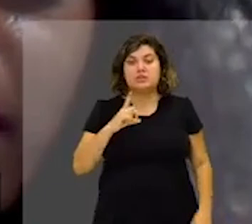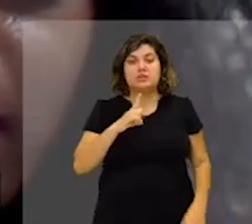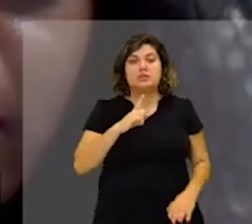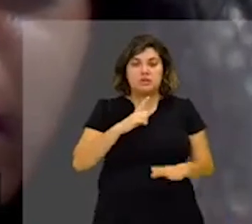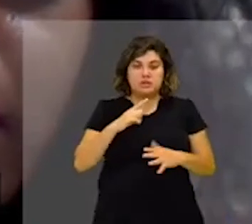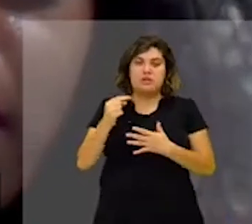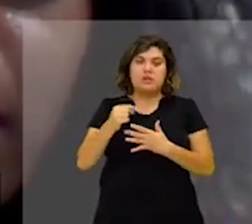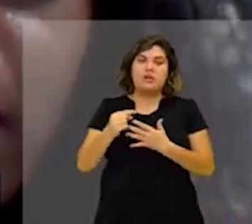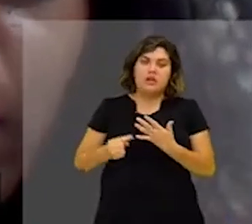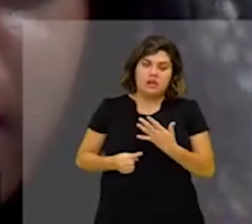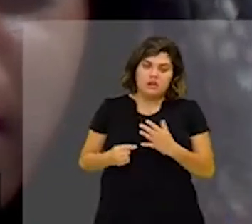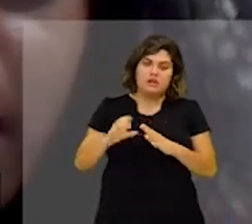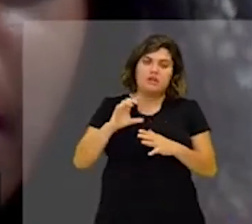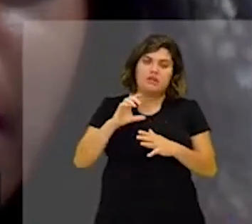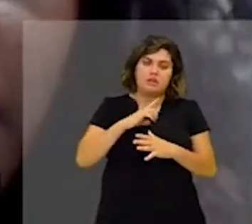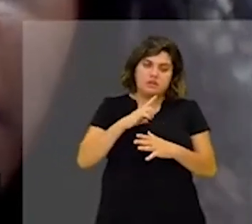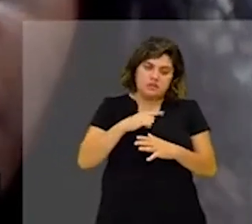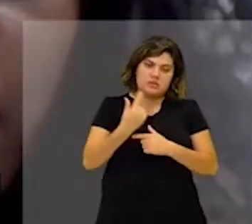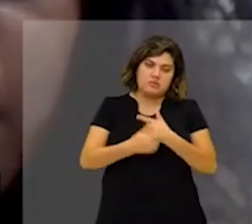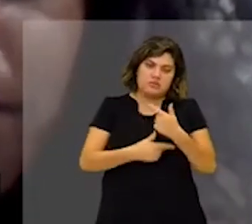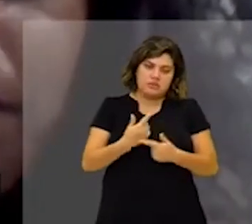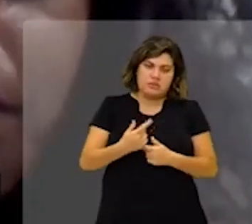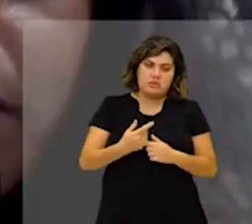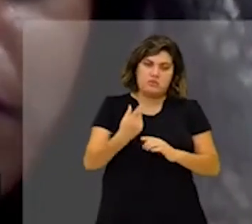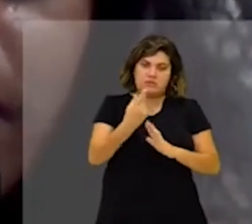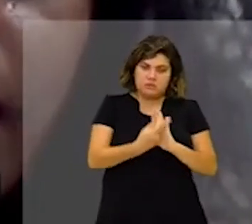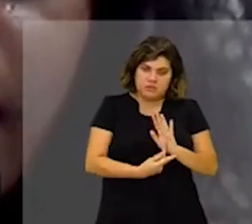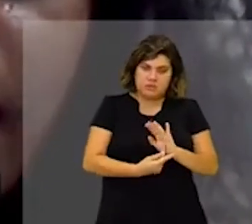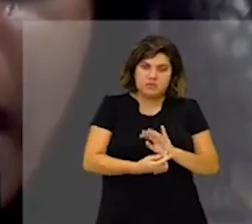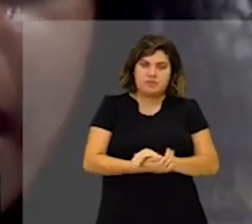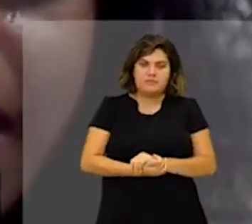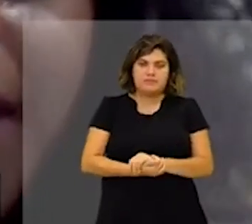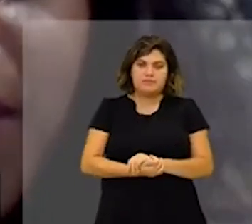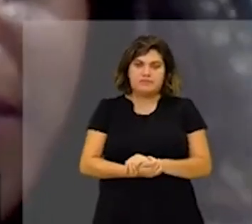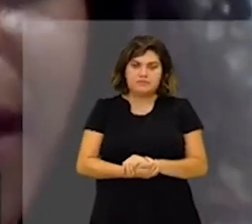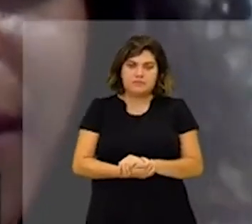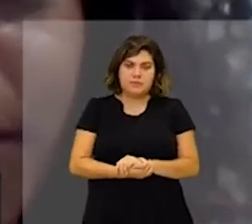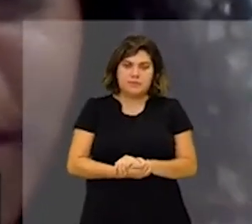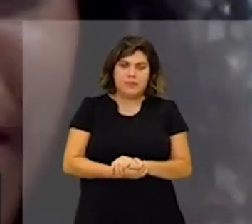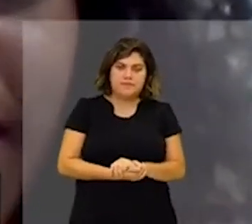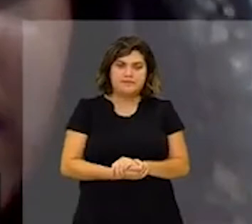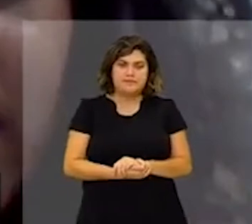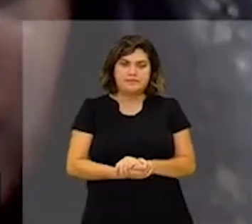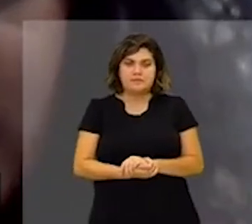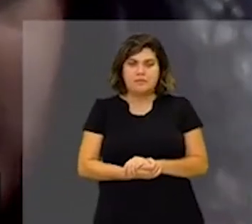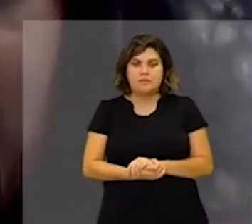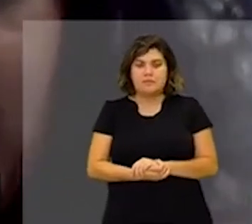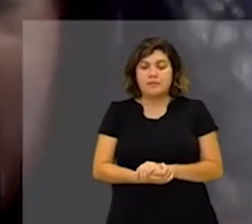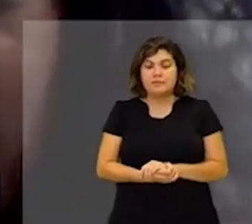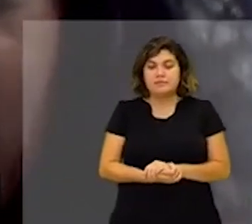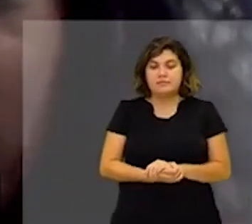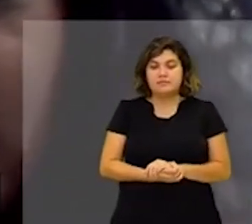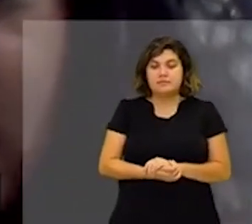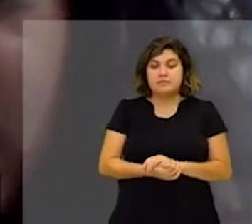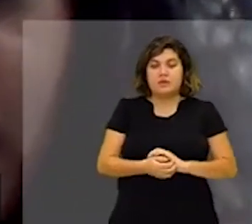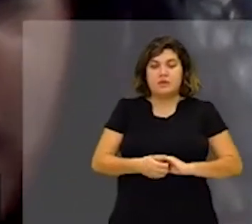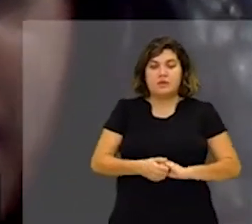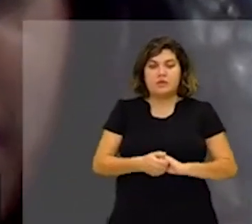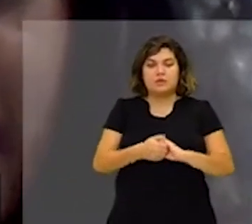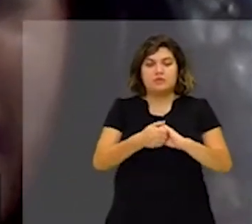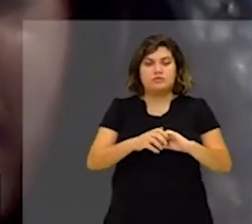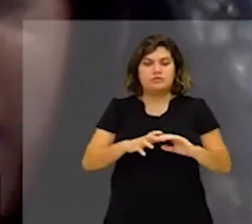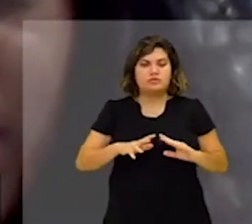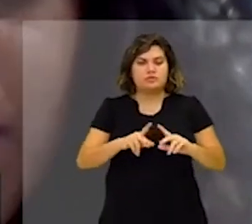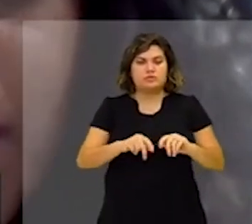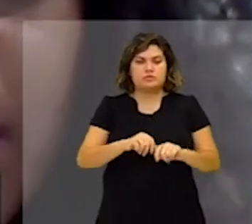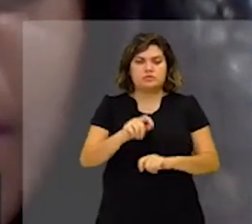todo o projeto né 2 CD 2 bom e sal da toda mesa todos aqui presentes que estão também aqui nos